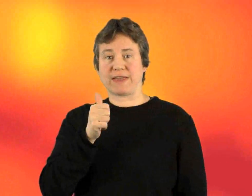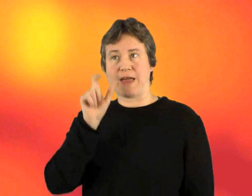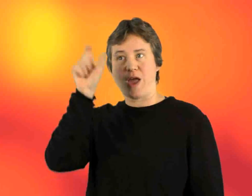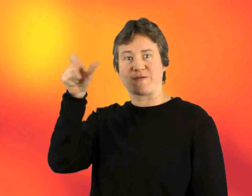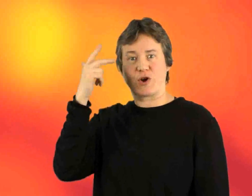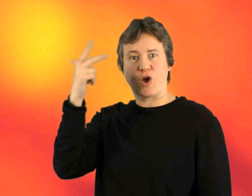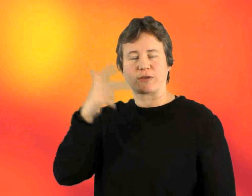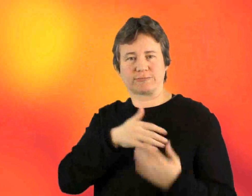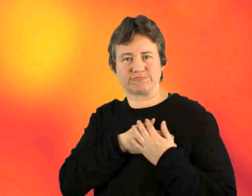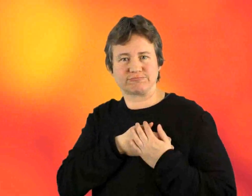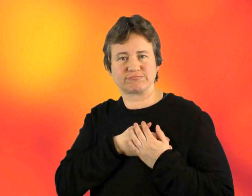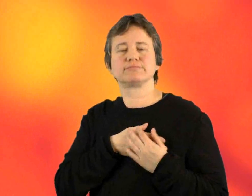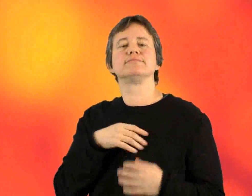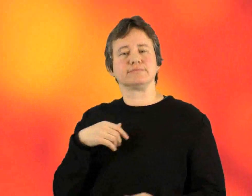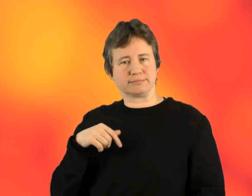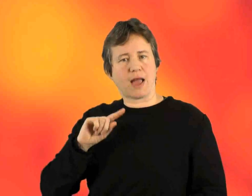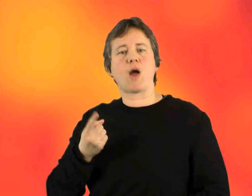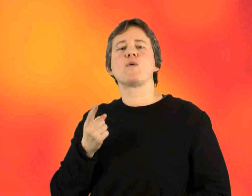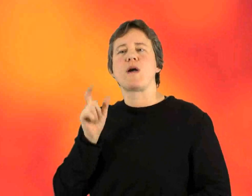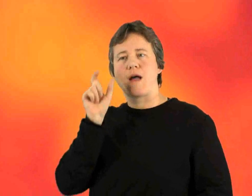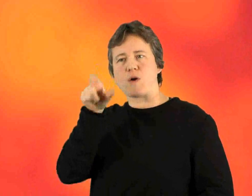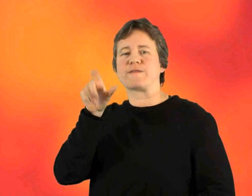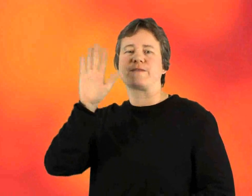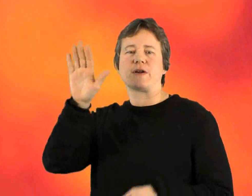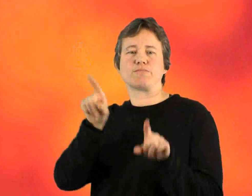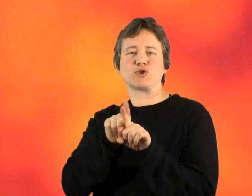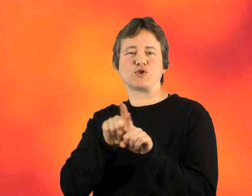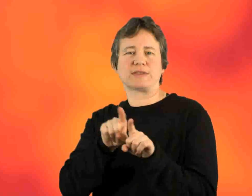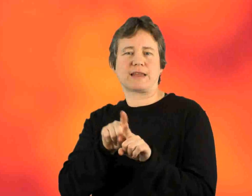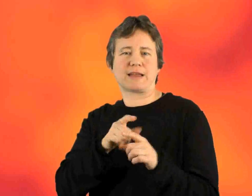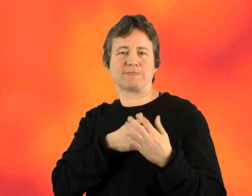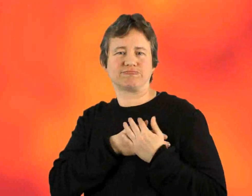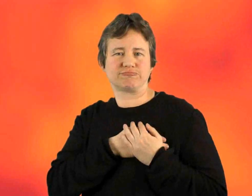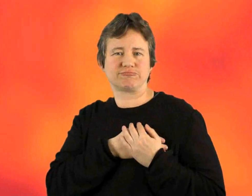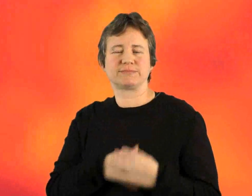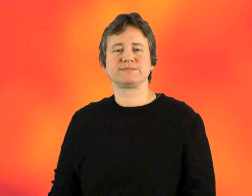Wer Gott liebt Der liebt auch den „Bruder“